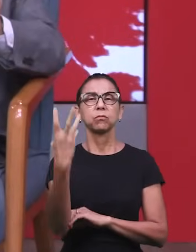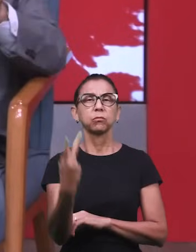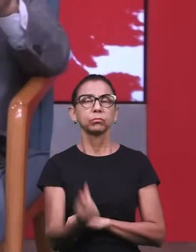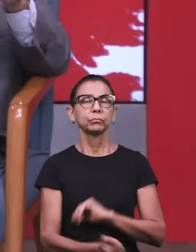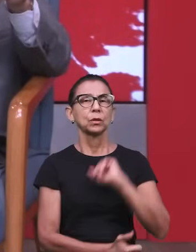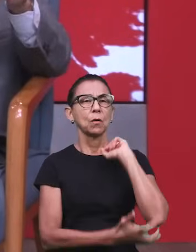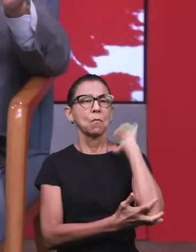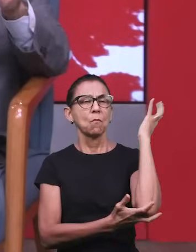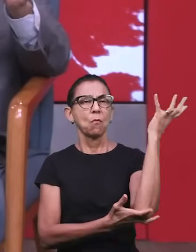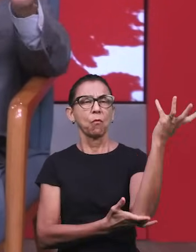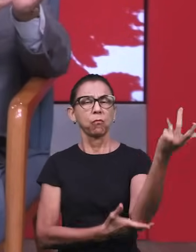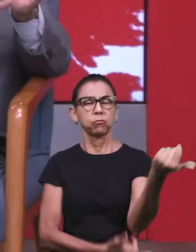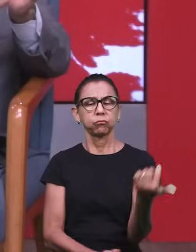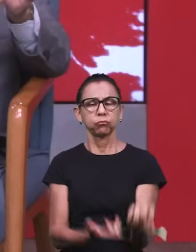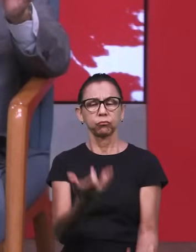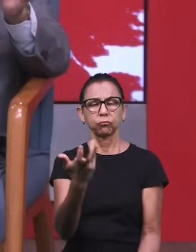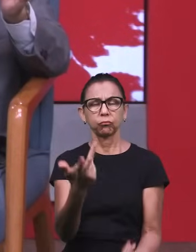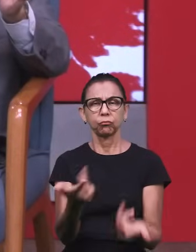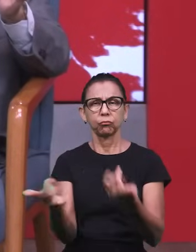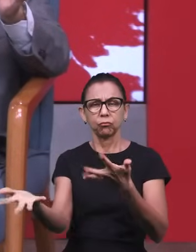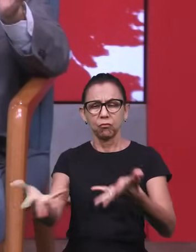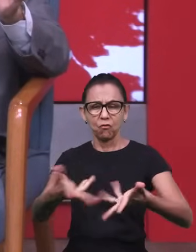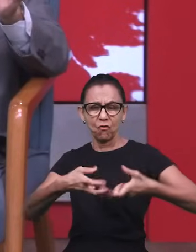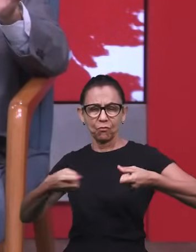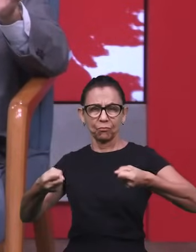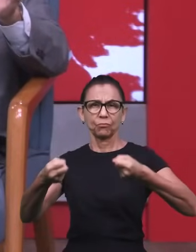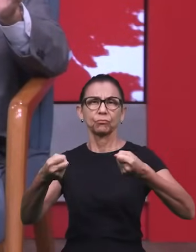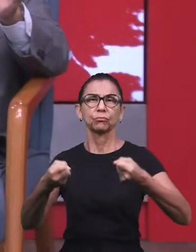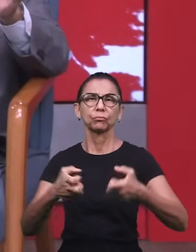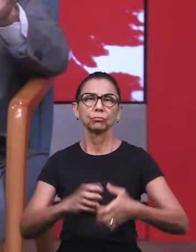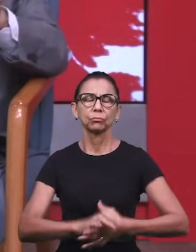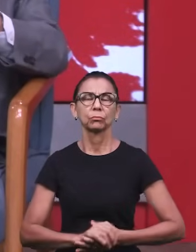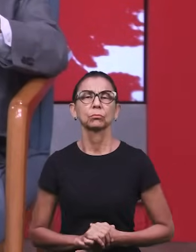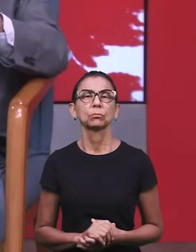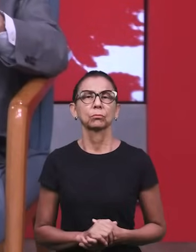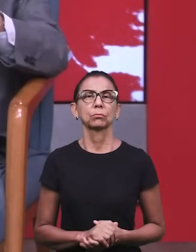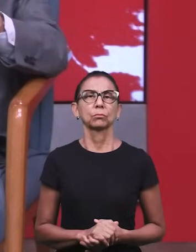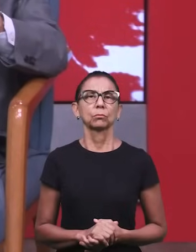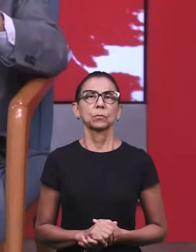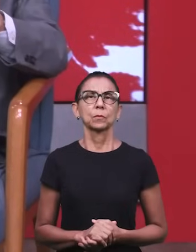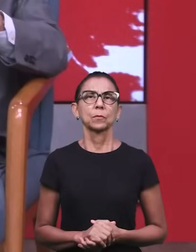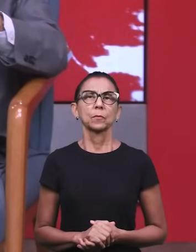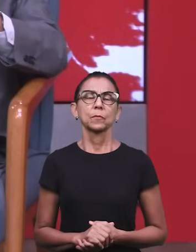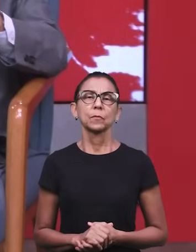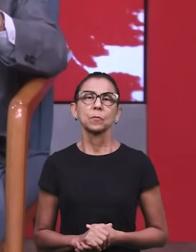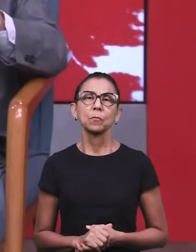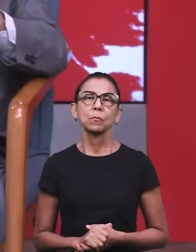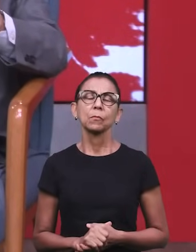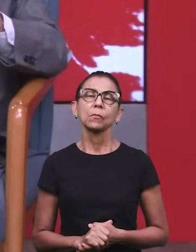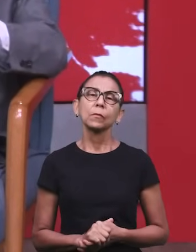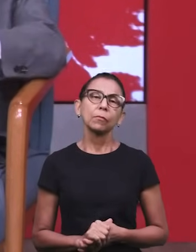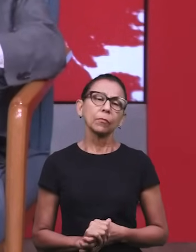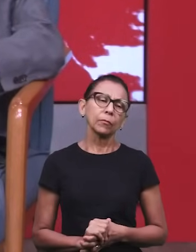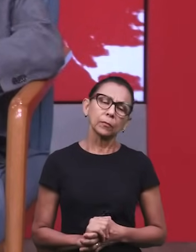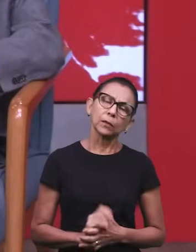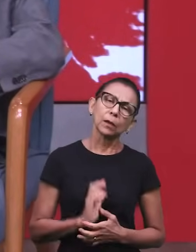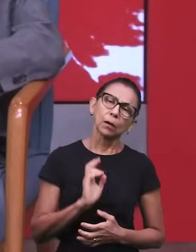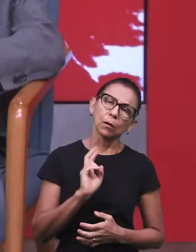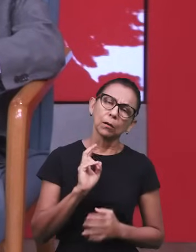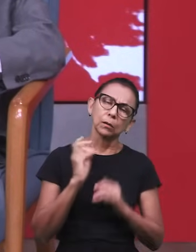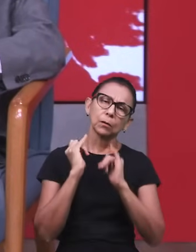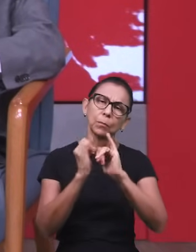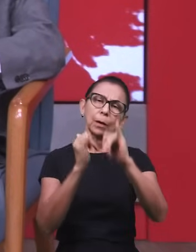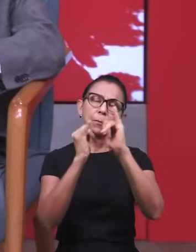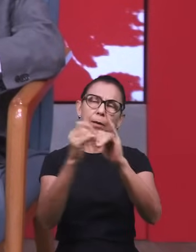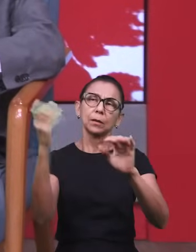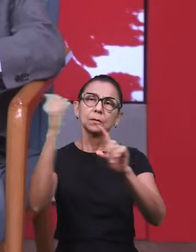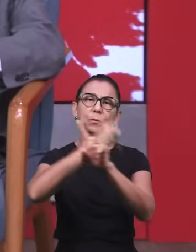porque as trombetas elas tocam e elas continuam el elas continuam eh eh processando elas continuam